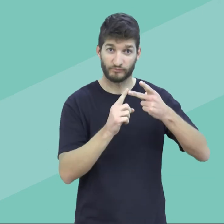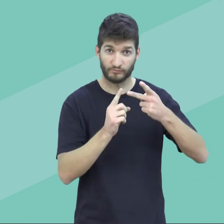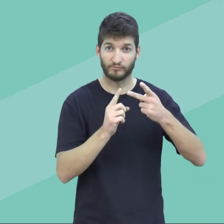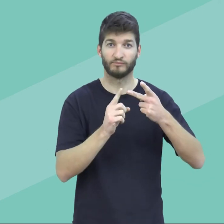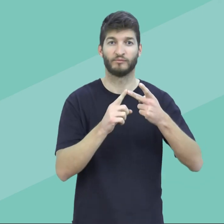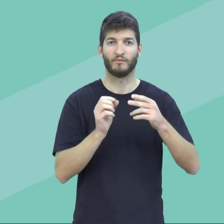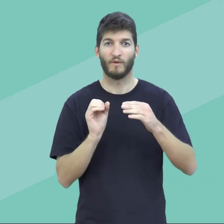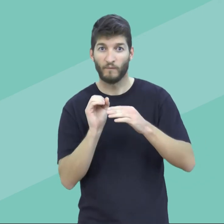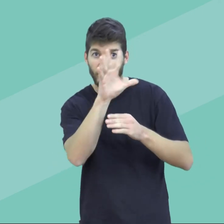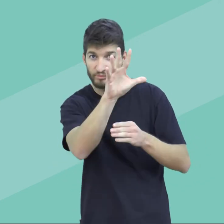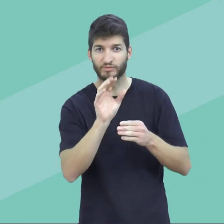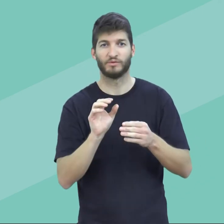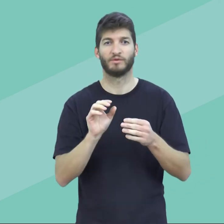Proyección de Audiovisuales,